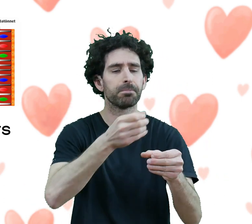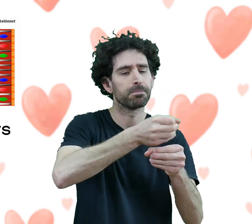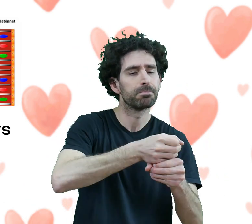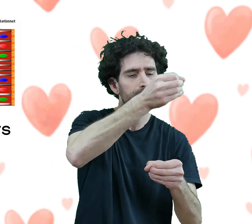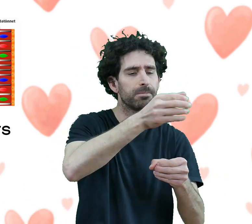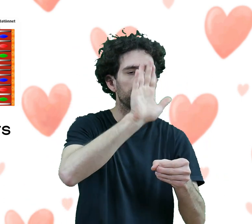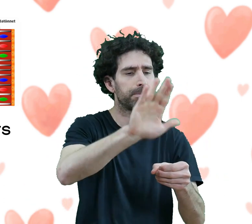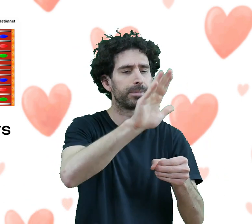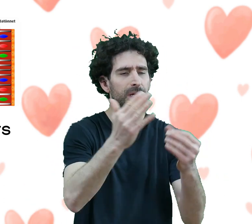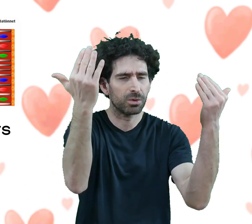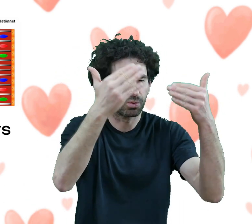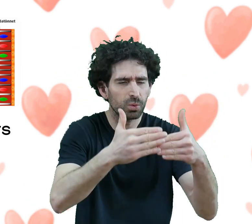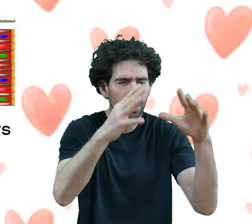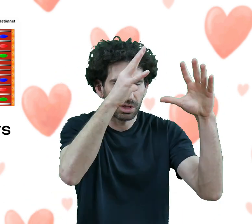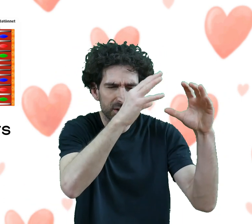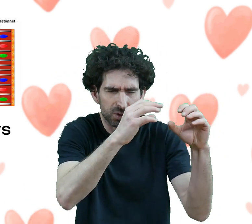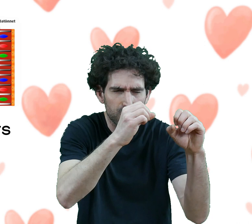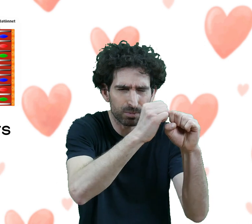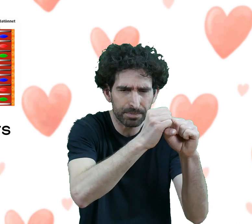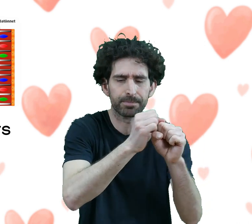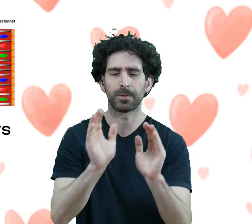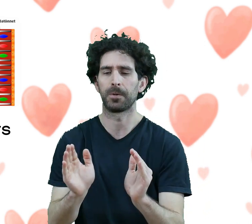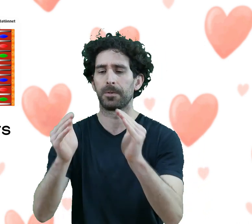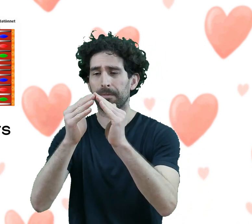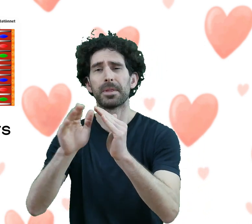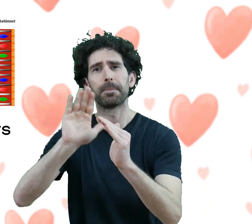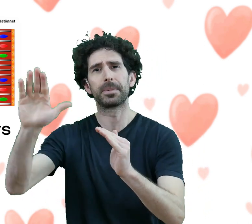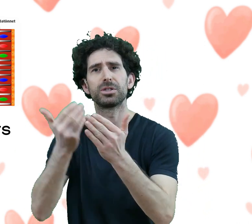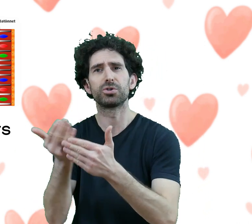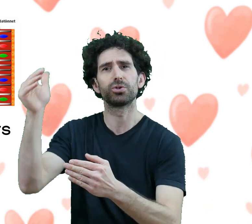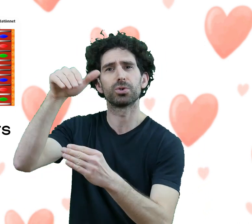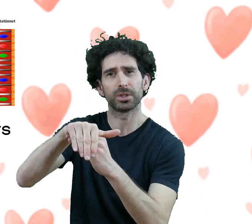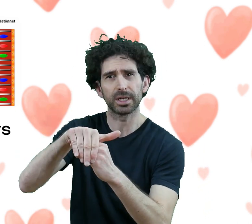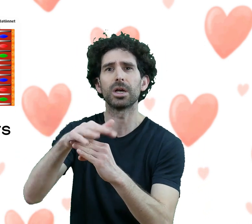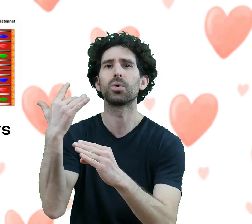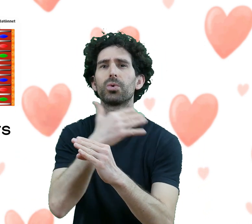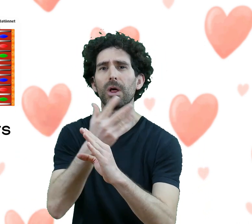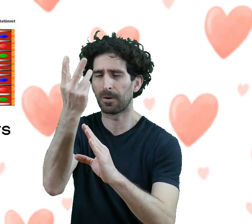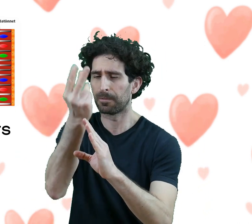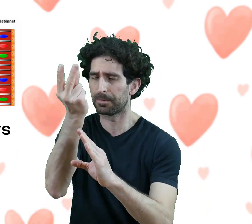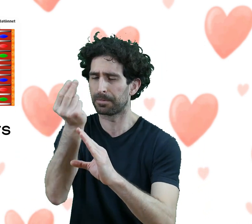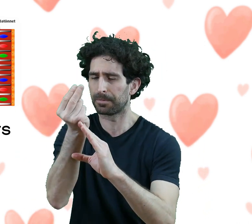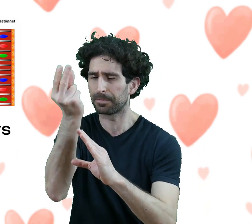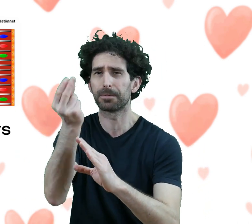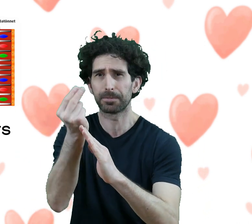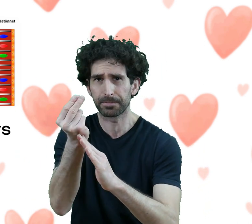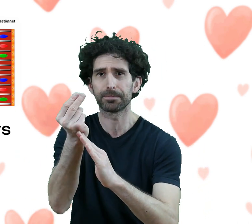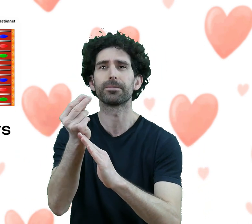Les bâtonnets pour la nuit et l'obscurité. Les cônes pour le jour et la perception des couleurs.